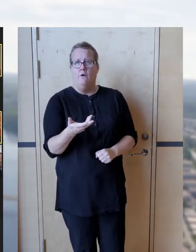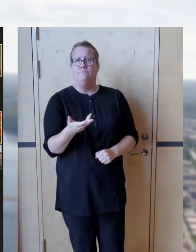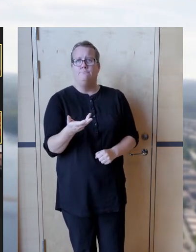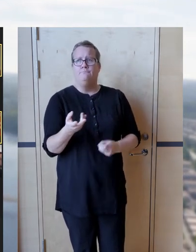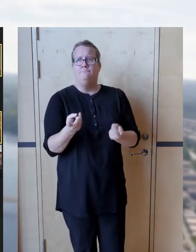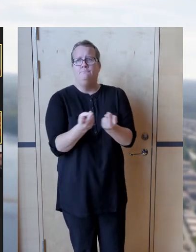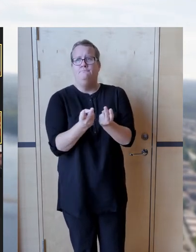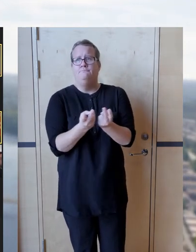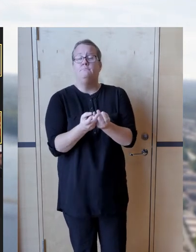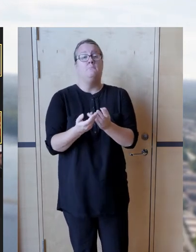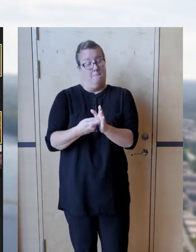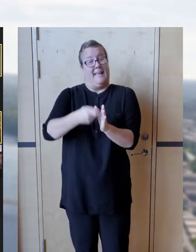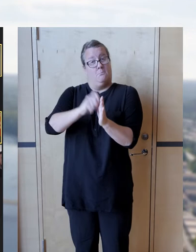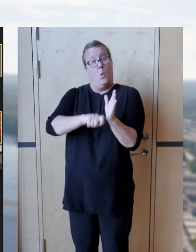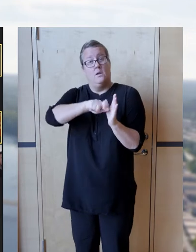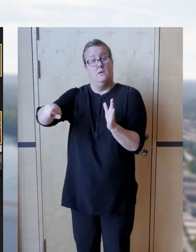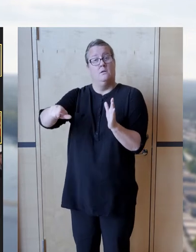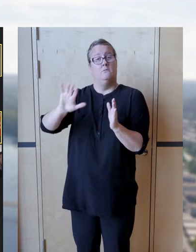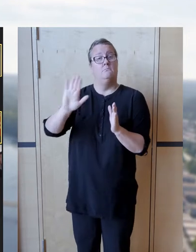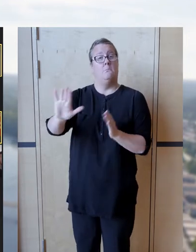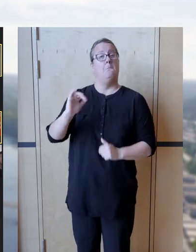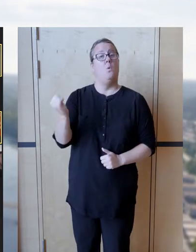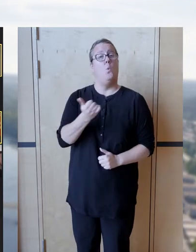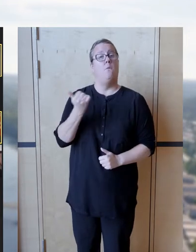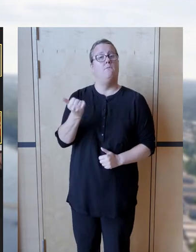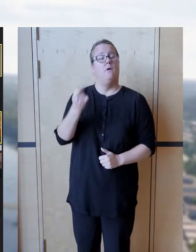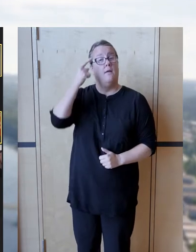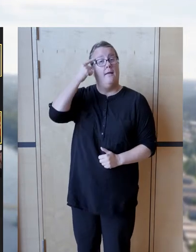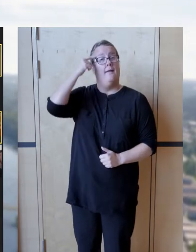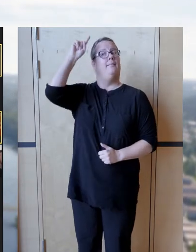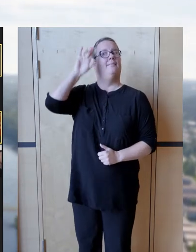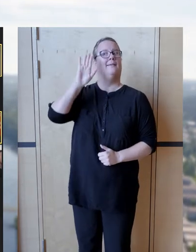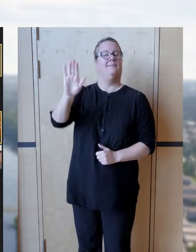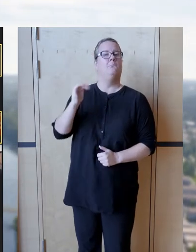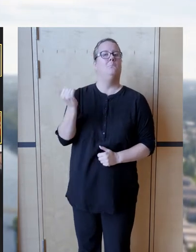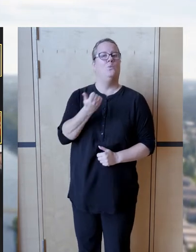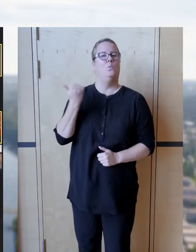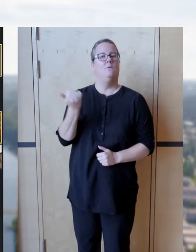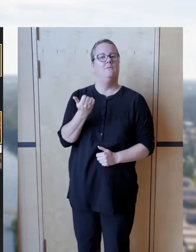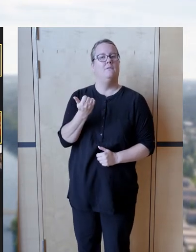Medborgarnas behov av våra äldres behov Chatt Har vi